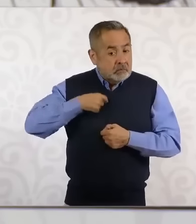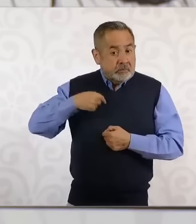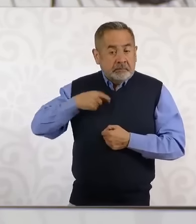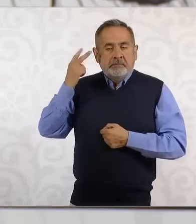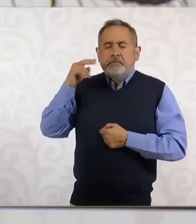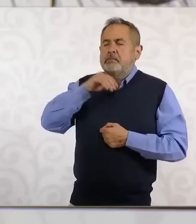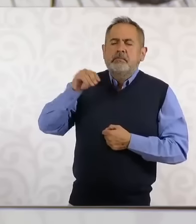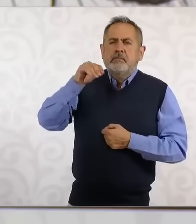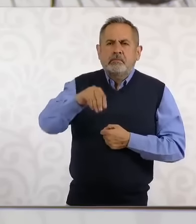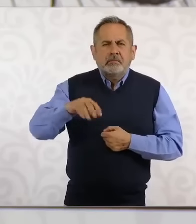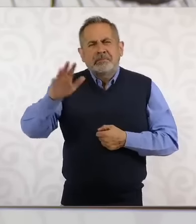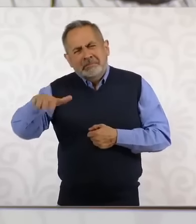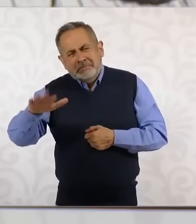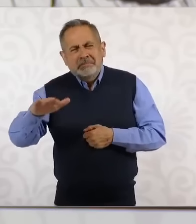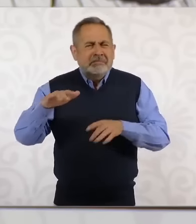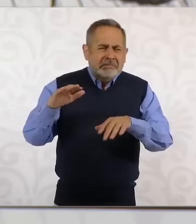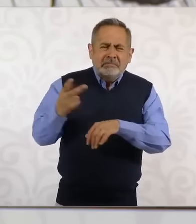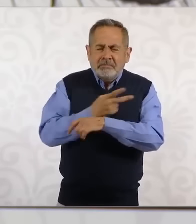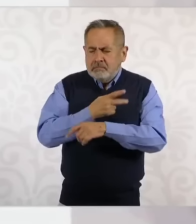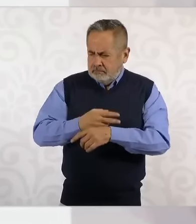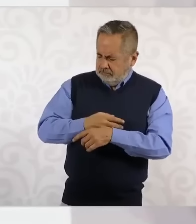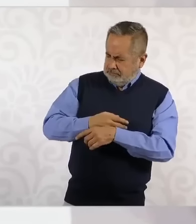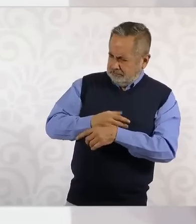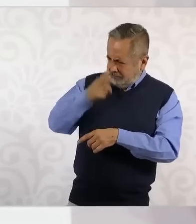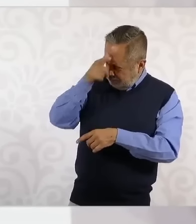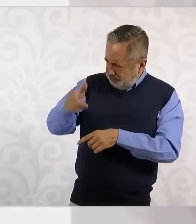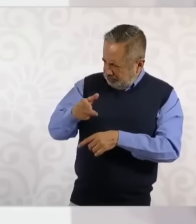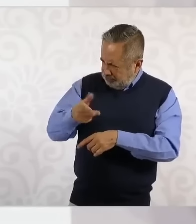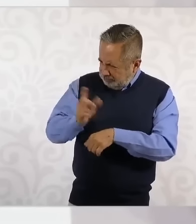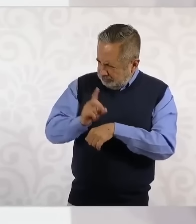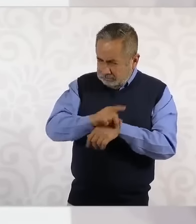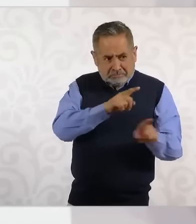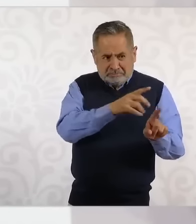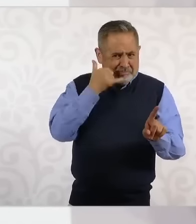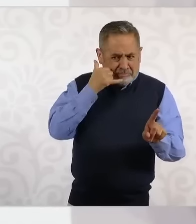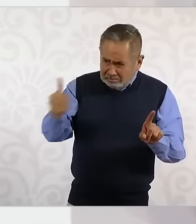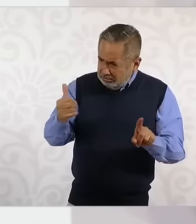les llamaban por teléfono diario, eh prácticamente los amenazaban de que si no cobraban les iban a